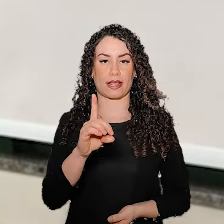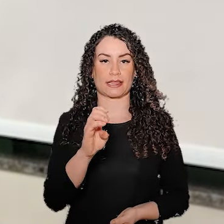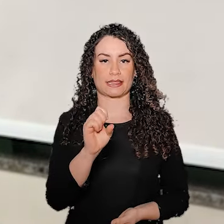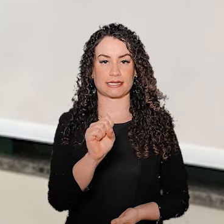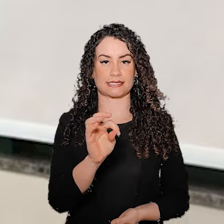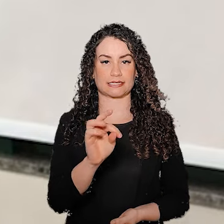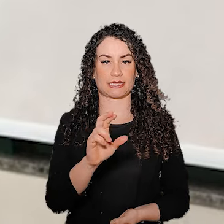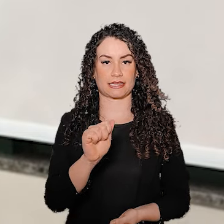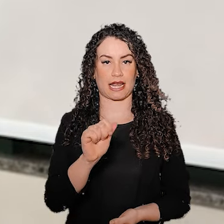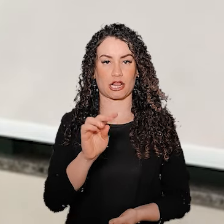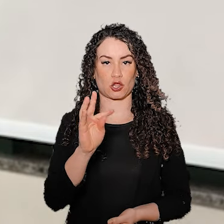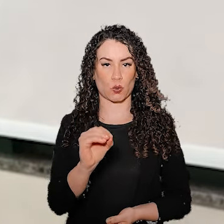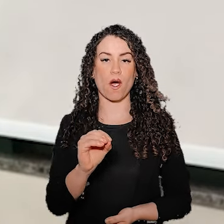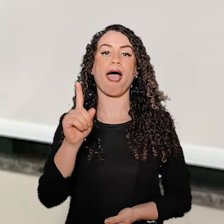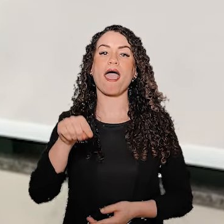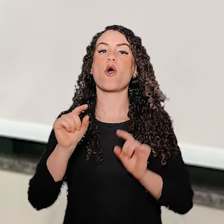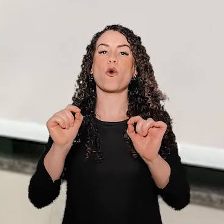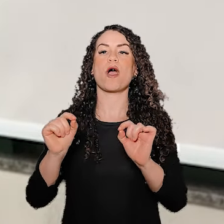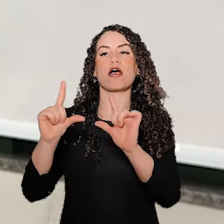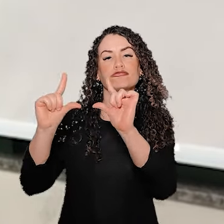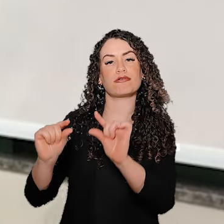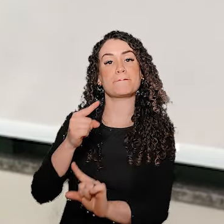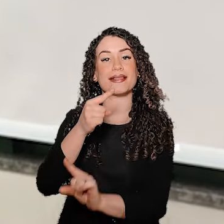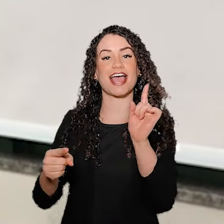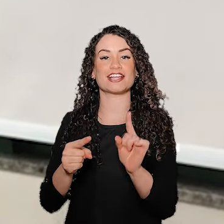e nesse caso serão devidas pela metade o valor do aviso prévio,